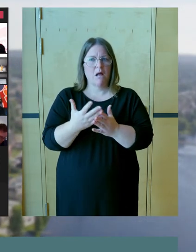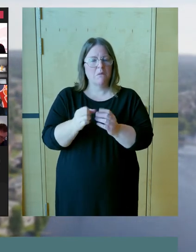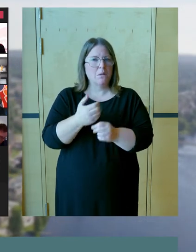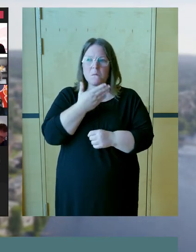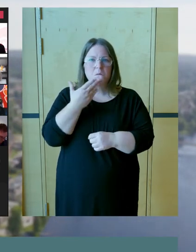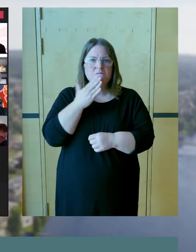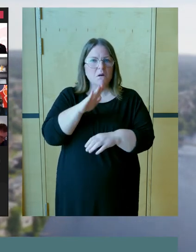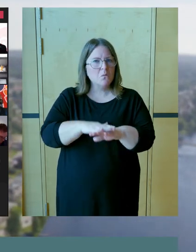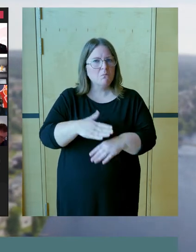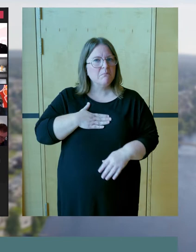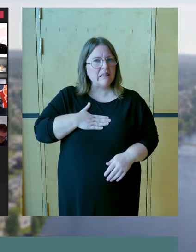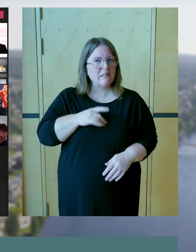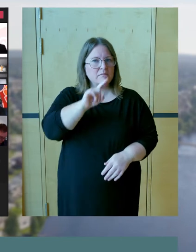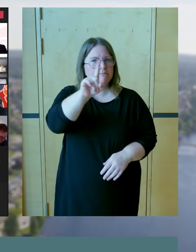Videograf fråga 1